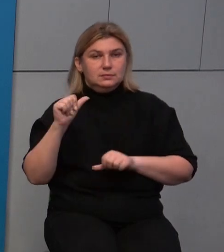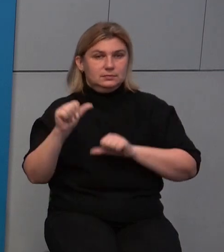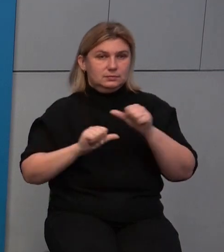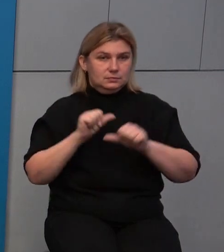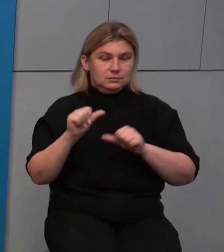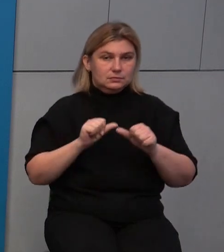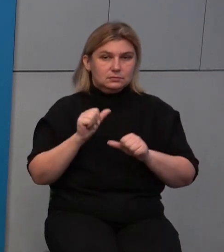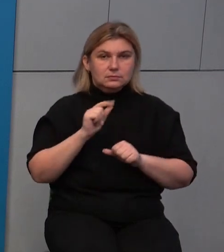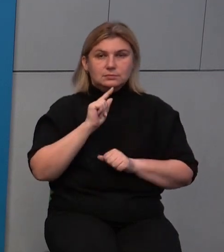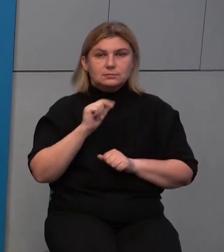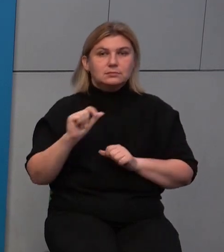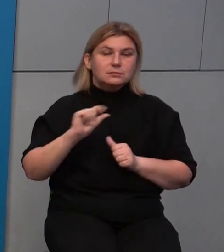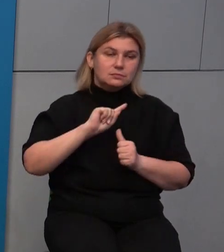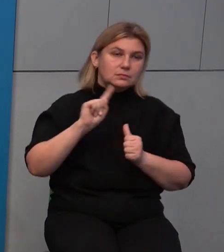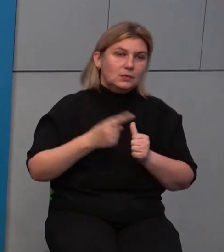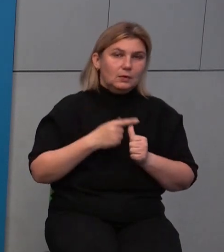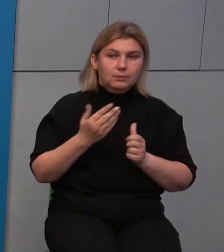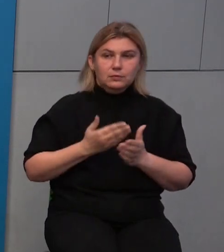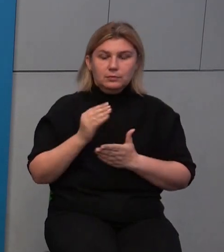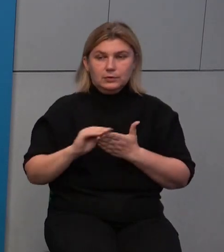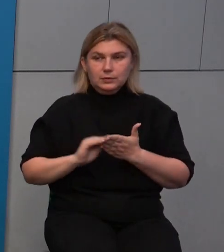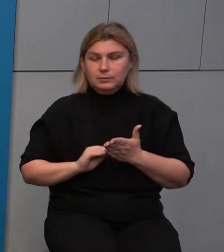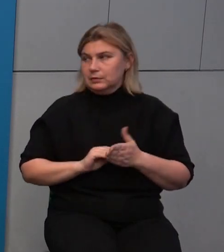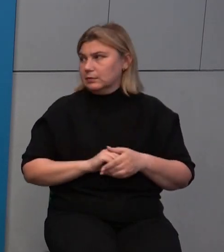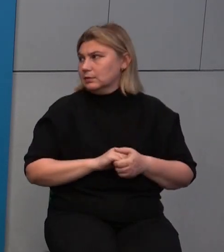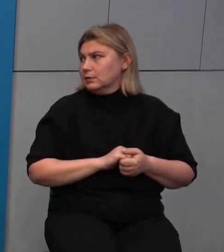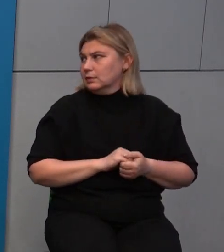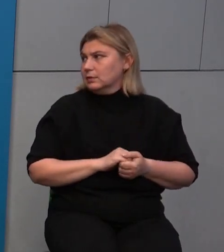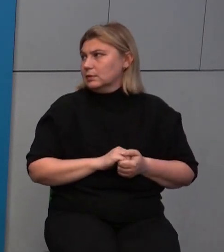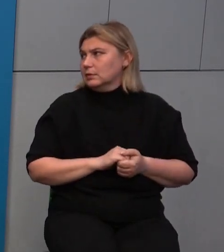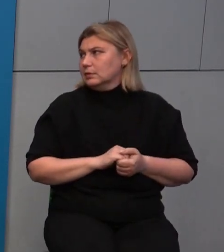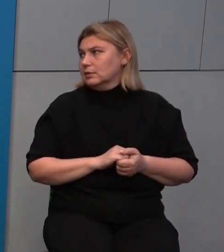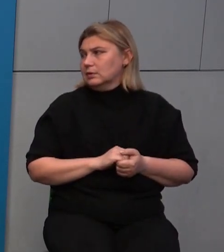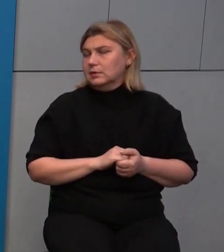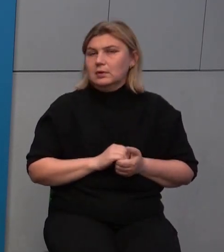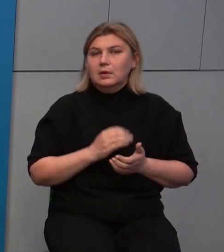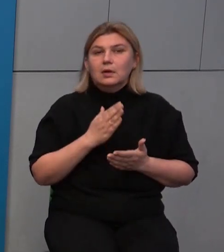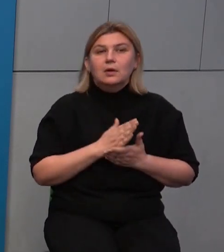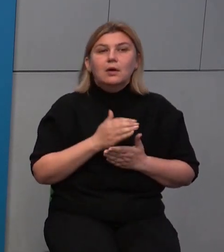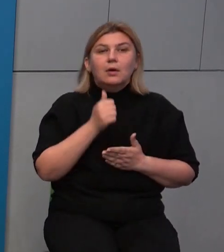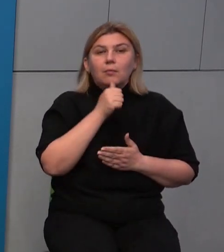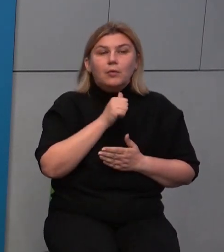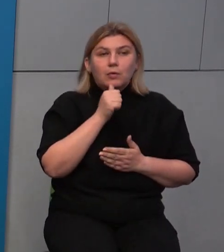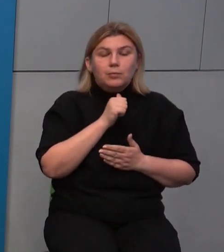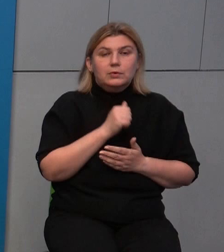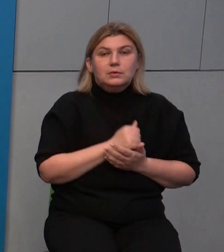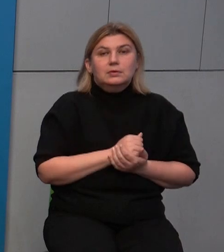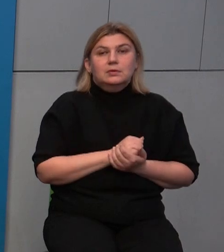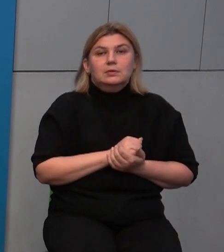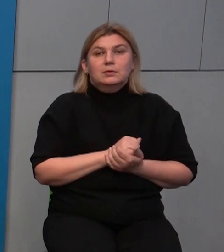propozycji, żeby napisać coś. Ale wydaje mi się, już teraz są takie próby podejmowane, żeby sprawdzić,